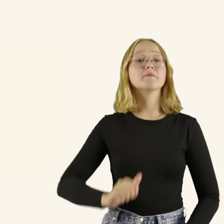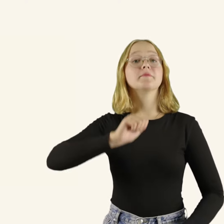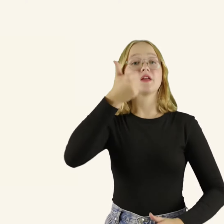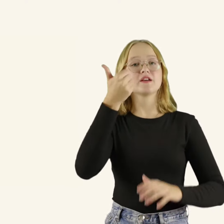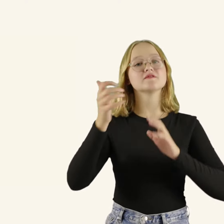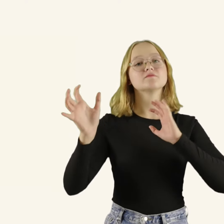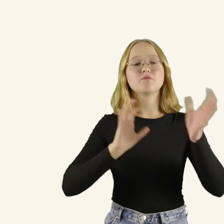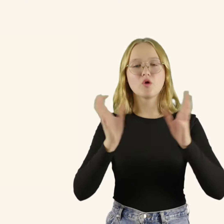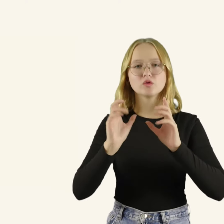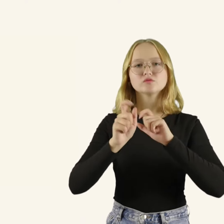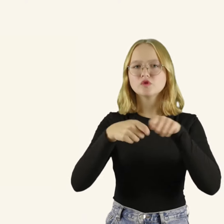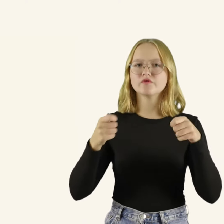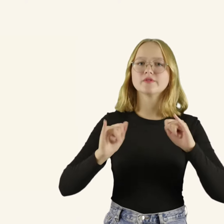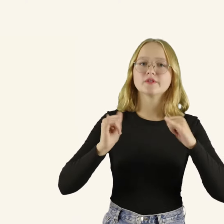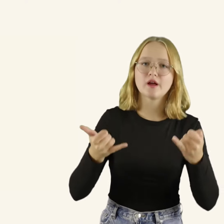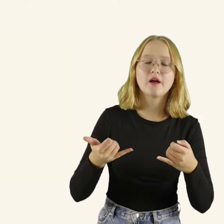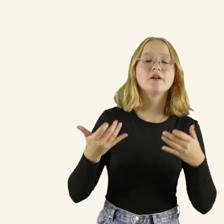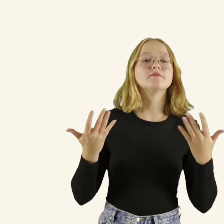Rozwiążemy zadanie pierwszym sposobem.